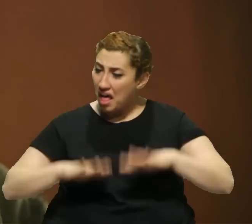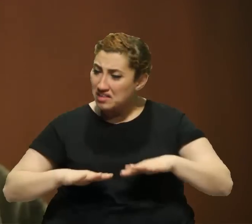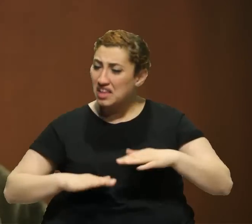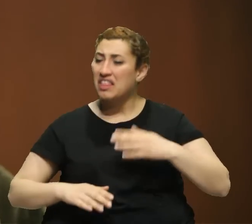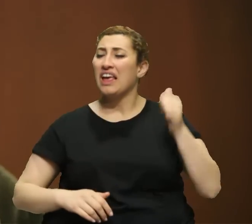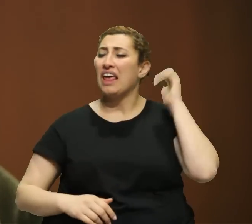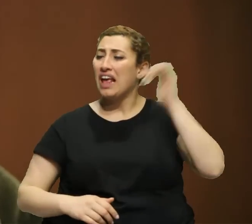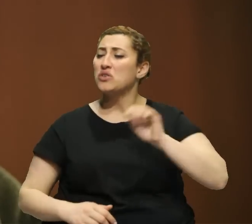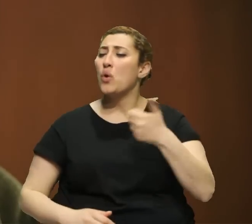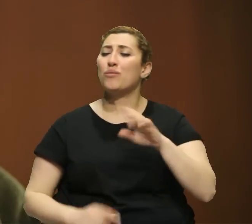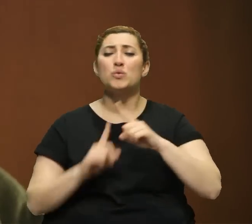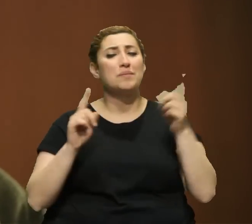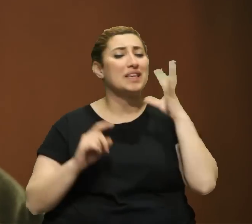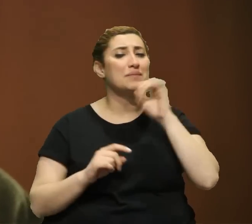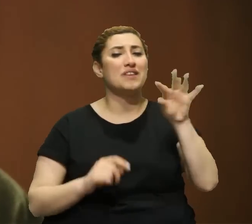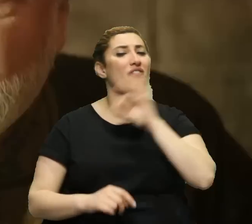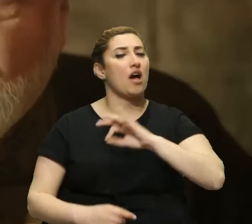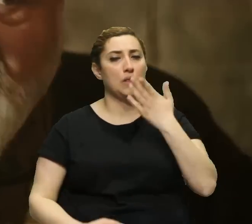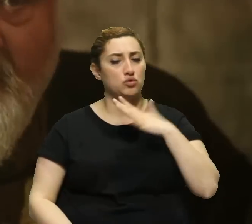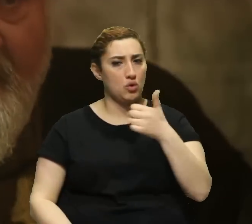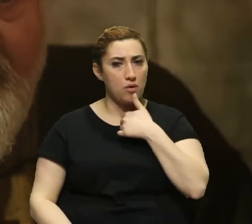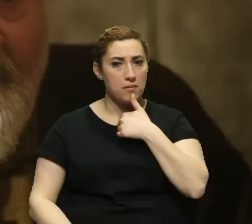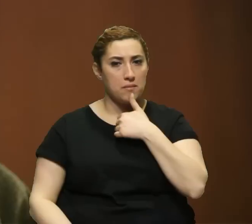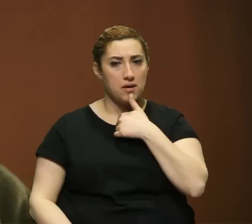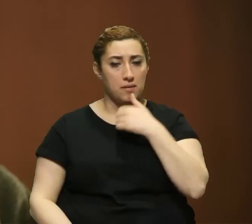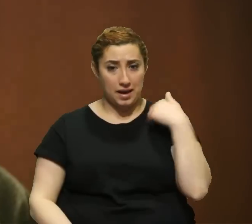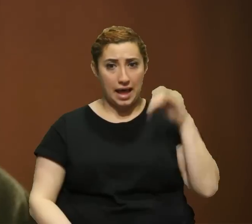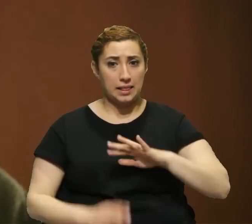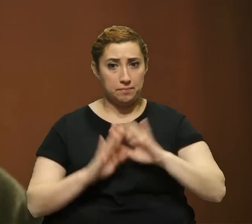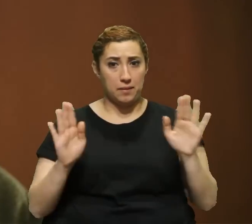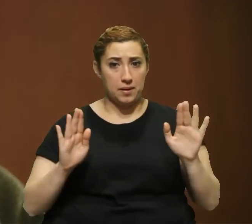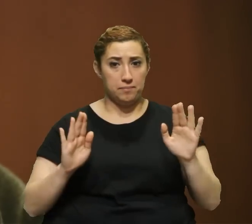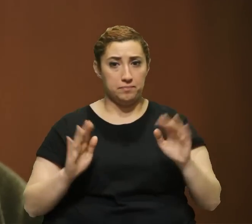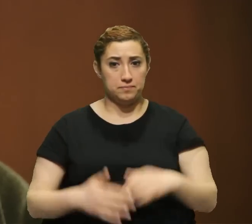Uzatmanın kimseye faydası yok baba. Döndüm işte.